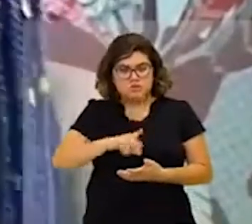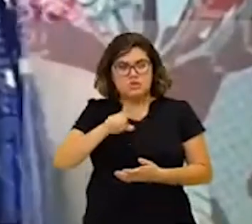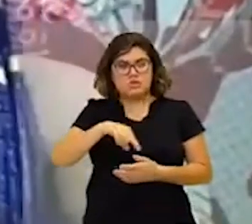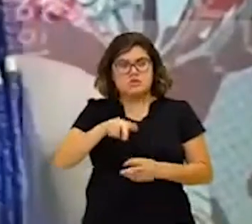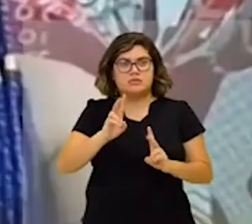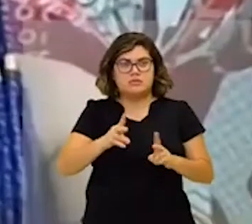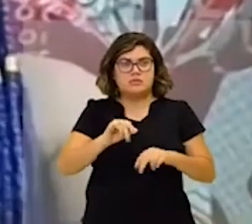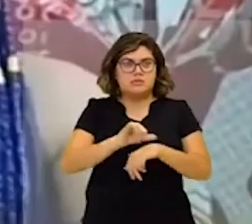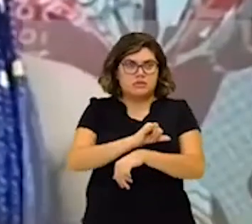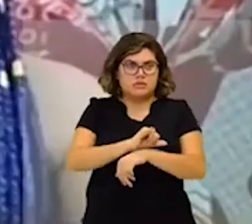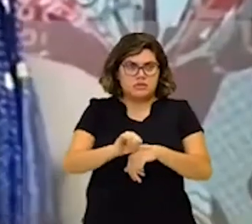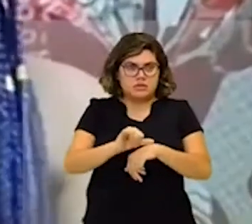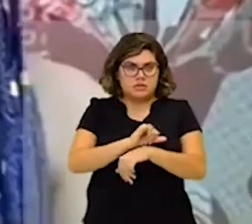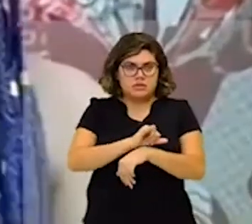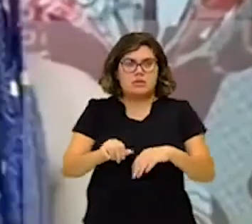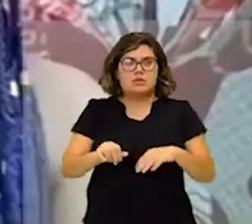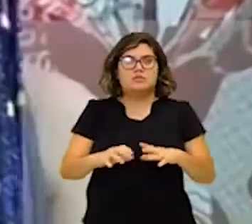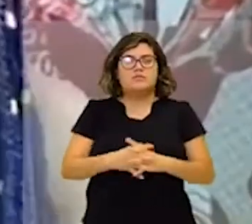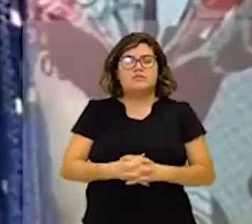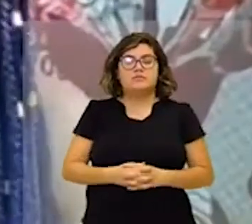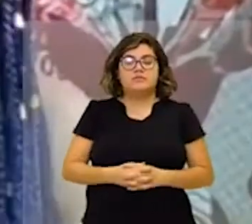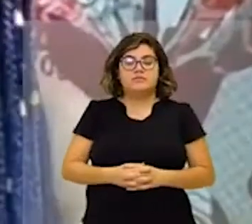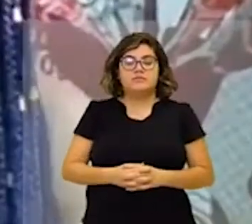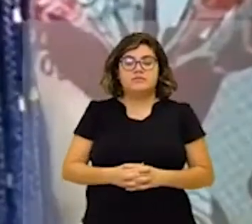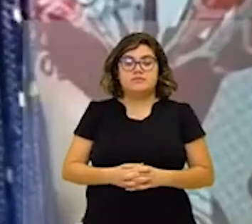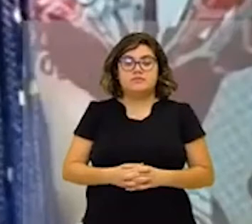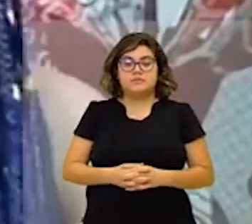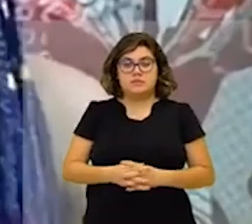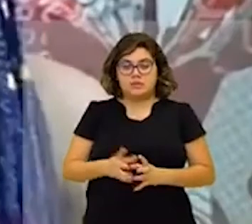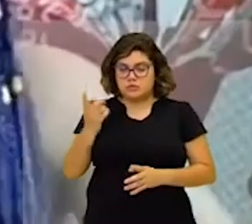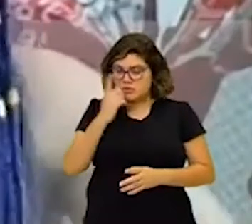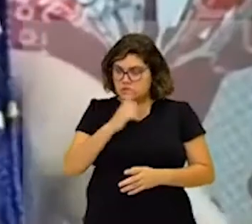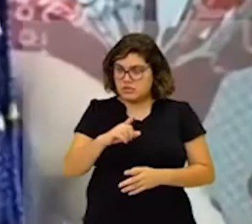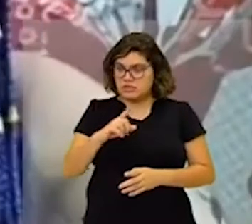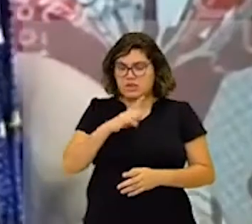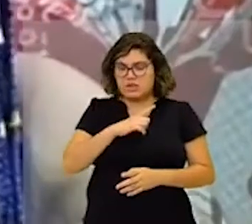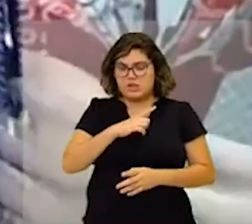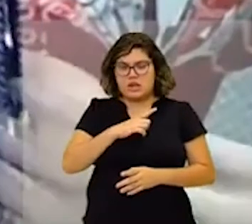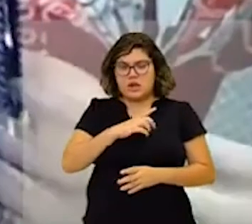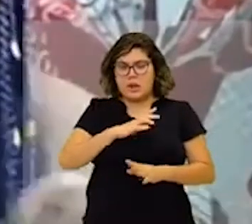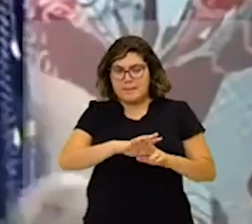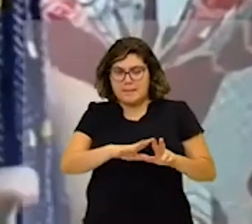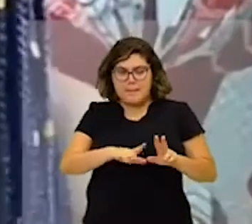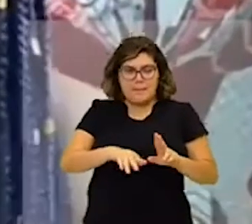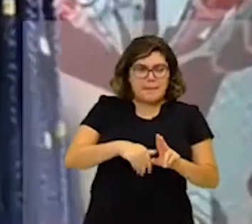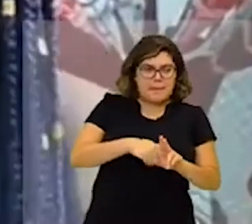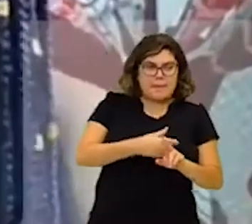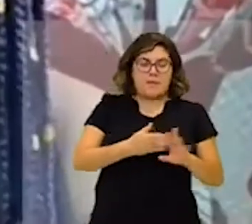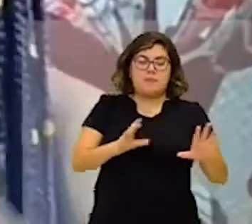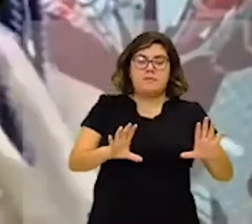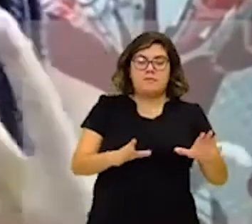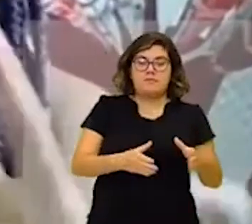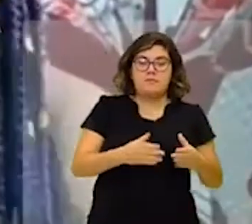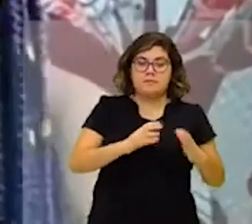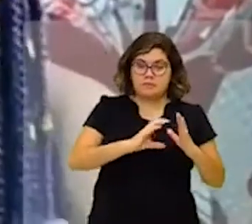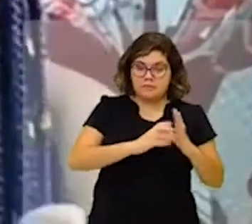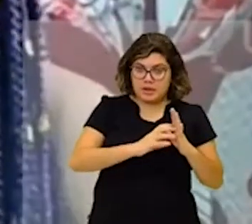candidaturas coletivas é exatamente para tentar burlar os partidos e em sua em suas dinâmicas